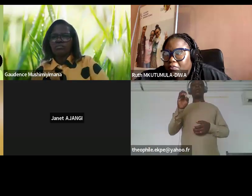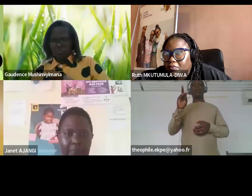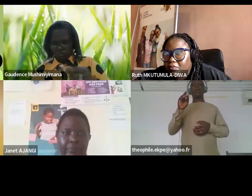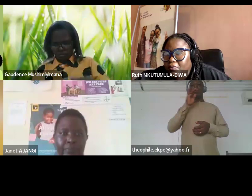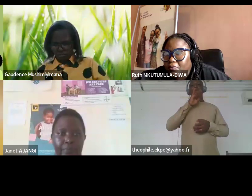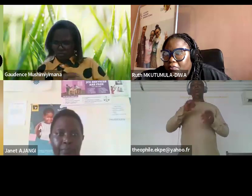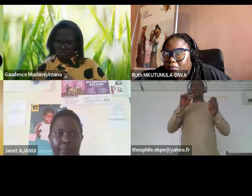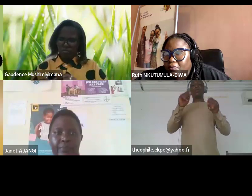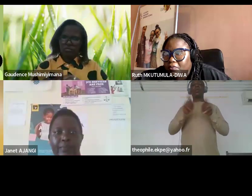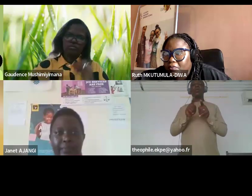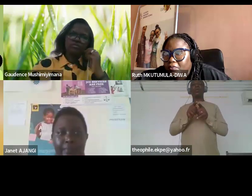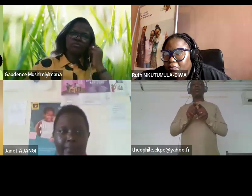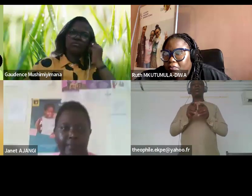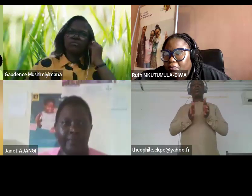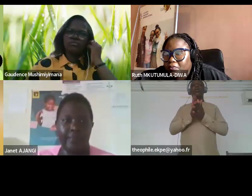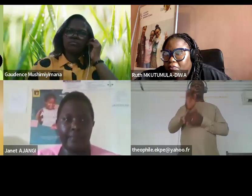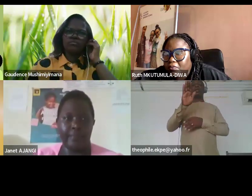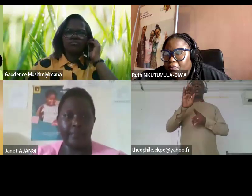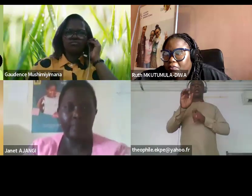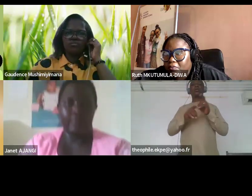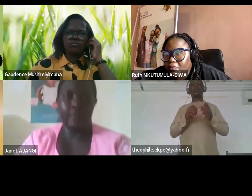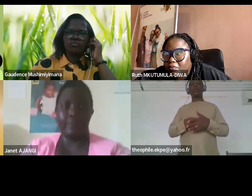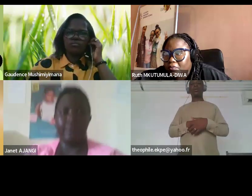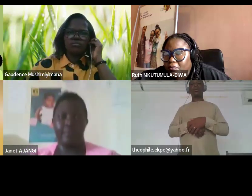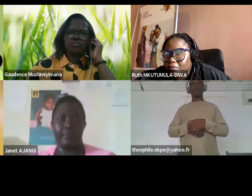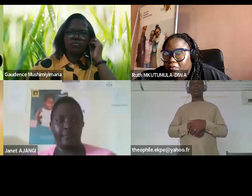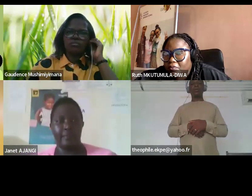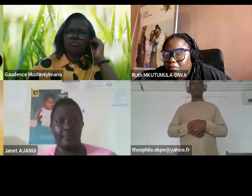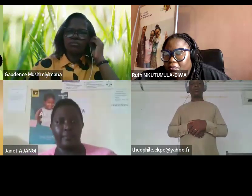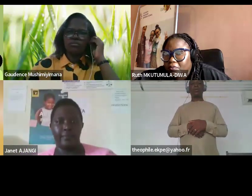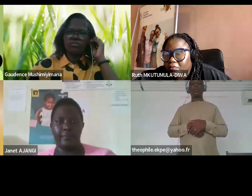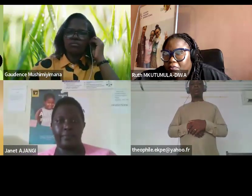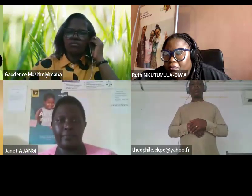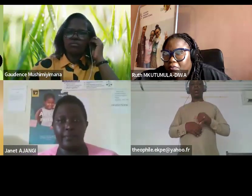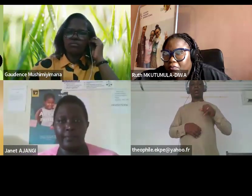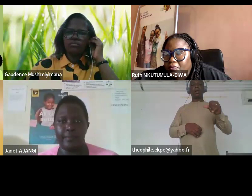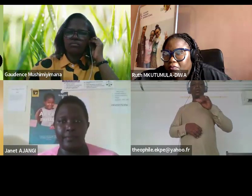te plaît nous poser ta question il faut que tu actives ton